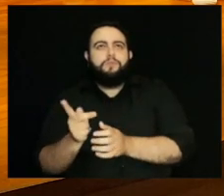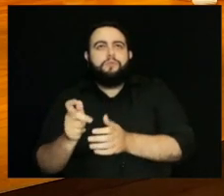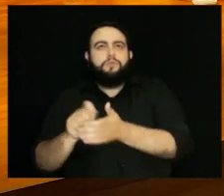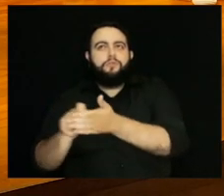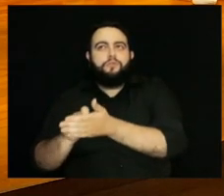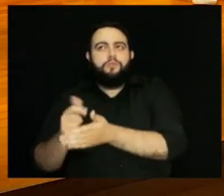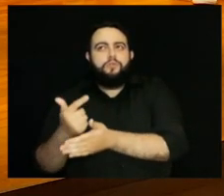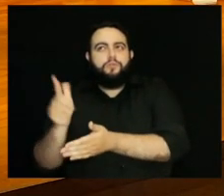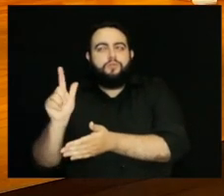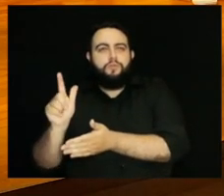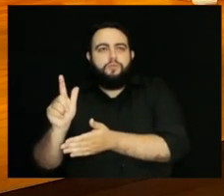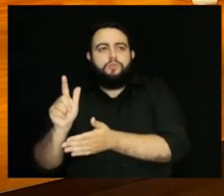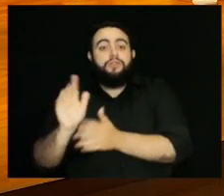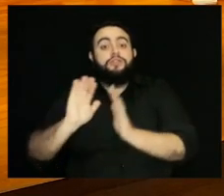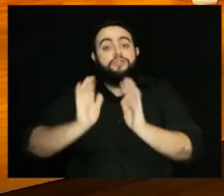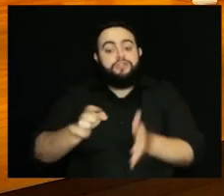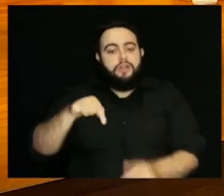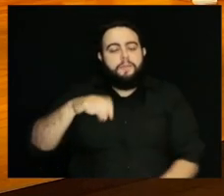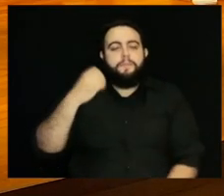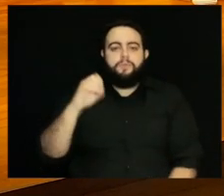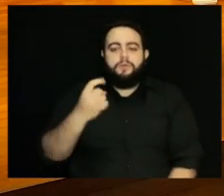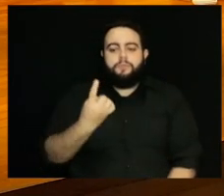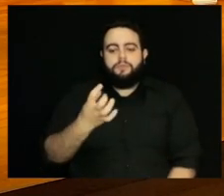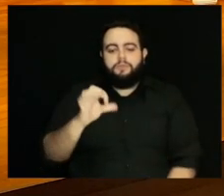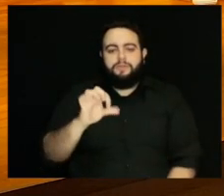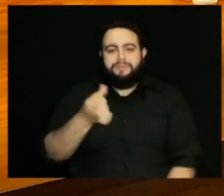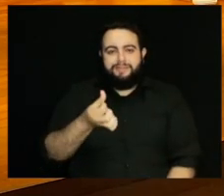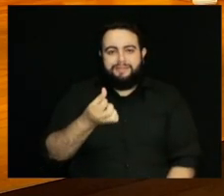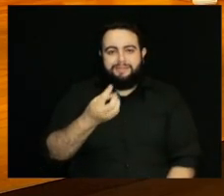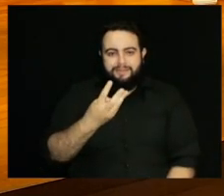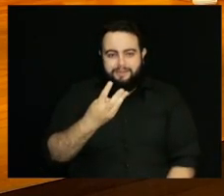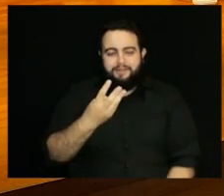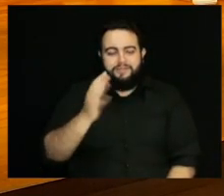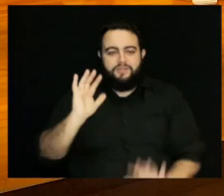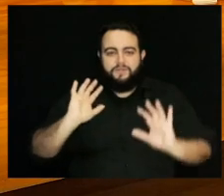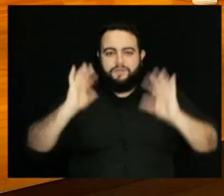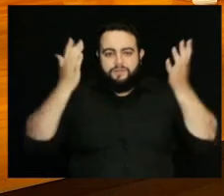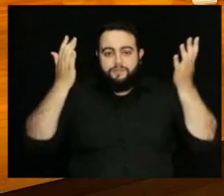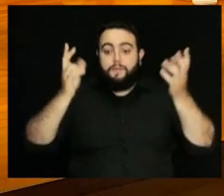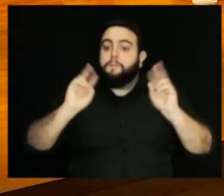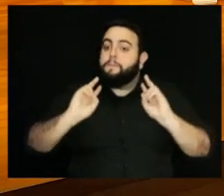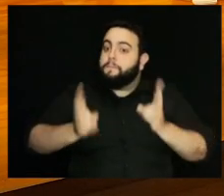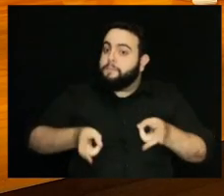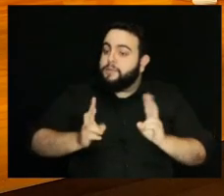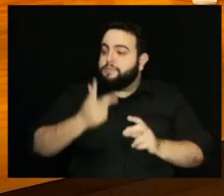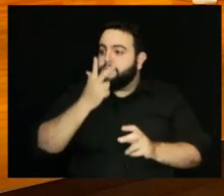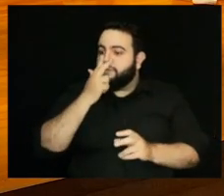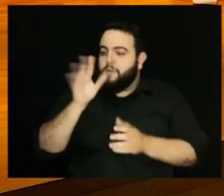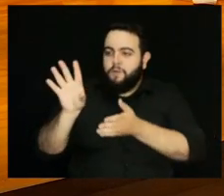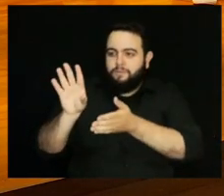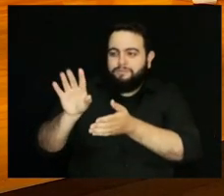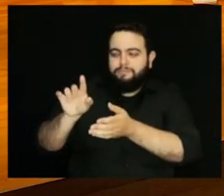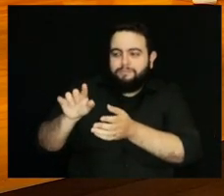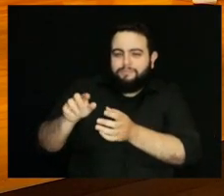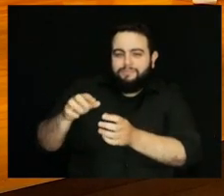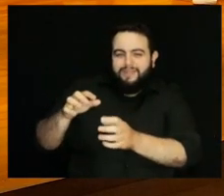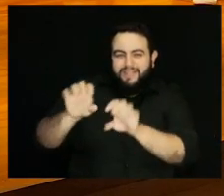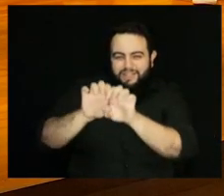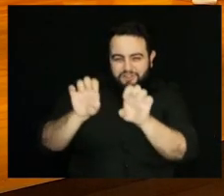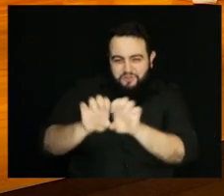Alegre em 1963 um festival nesses mesmos moldes desse festival de 65, e a partir de 66, 67 vão ter